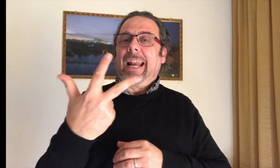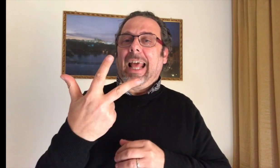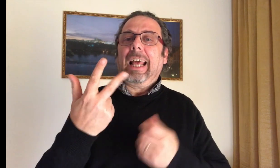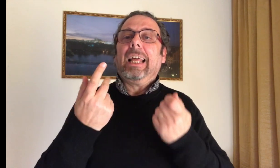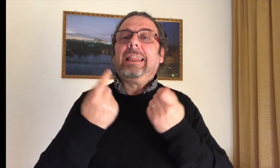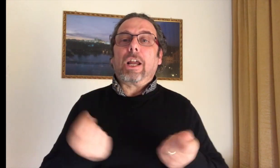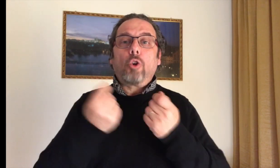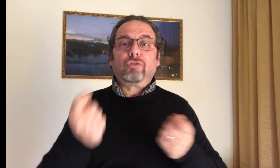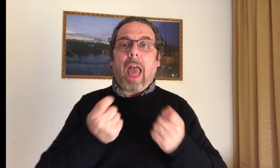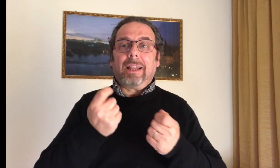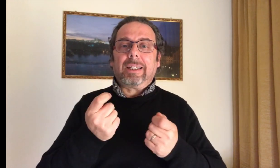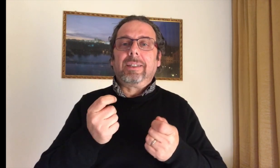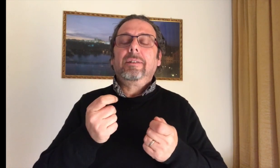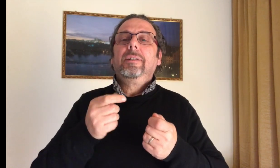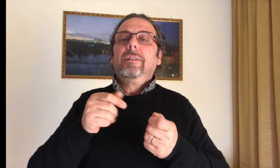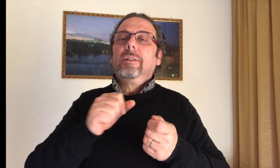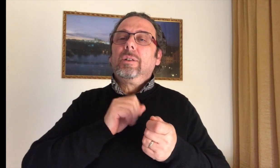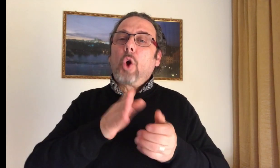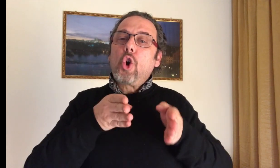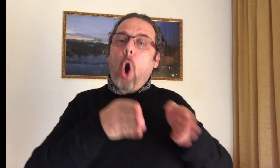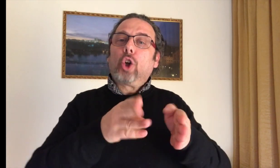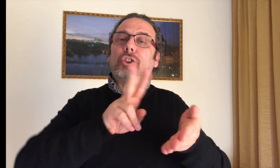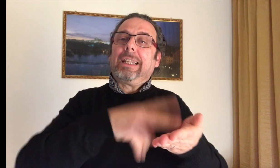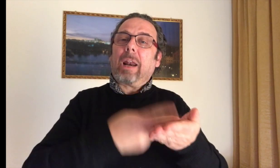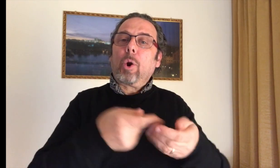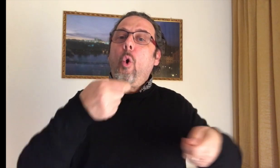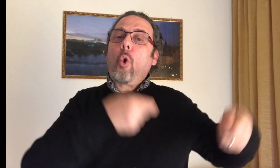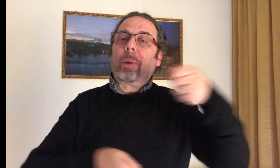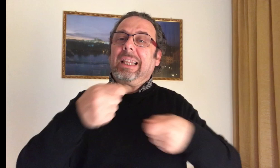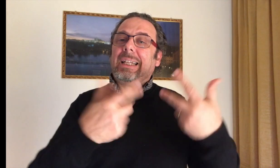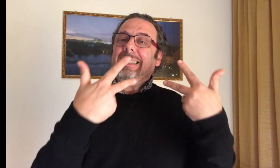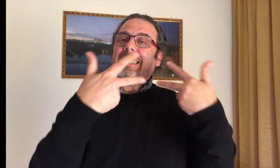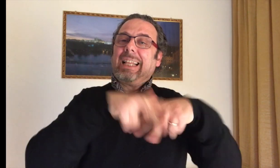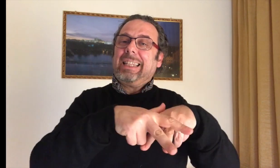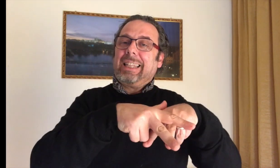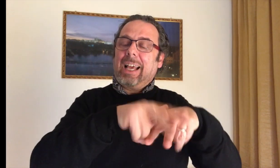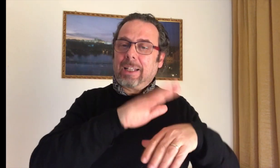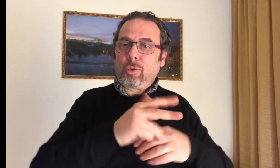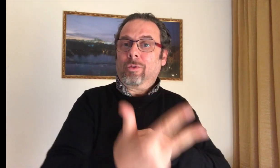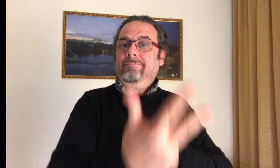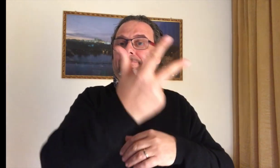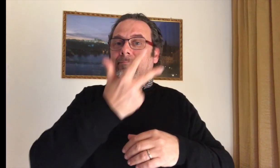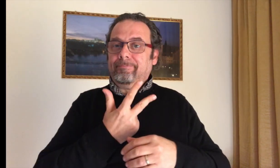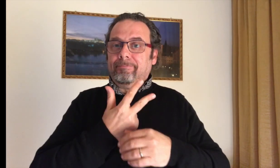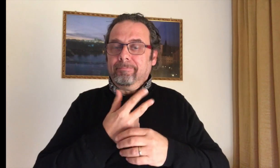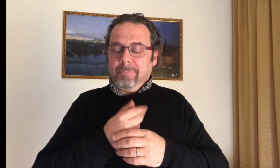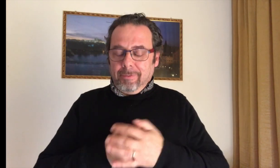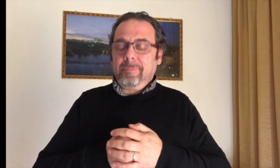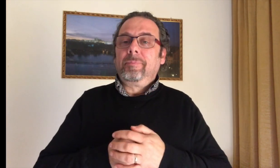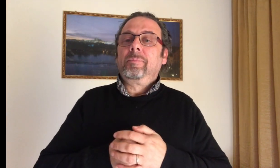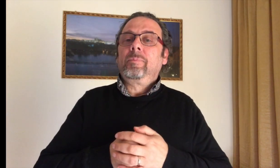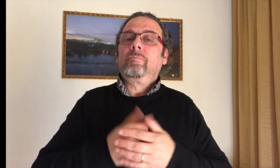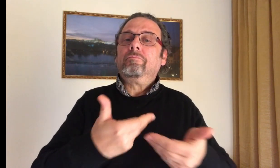dell’allora Corso Interpreti di Torino, organizzato dalla Cooperativa Segni d’Integrazione, per aiutarci in